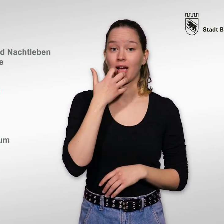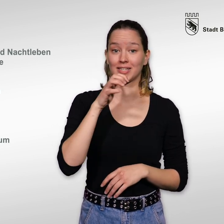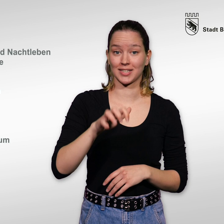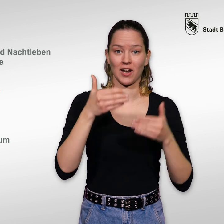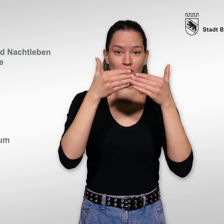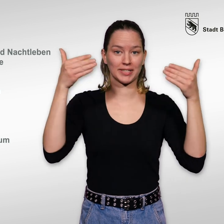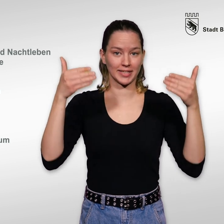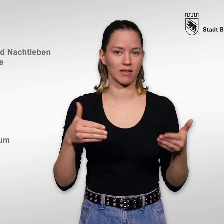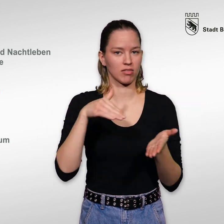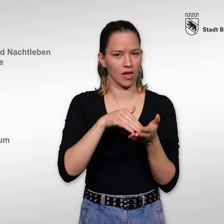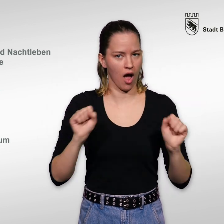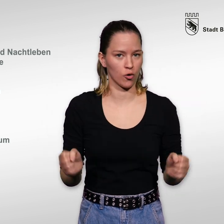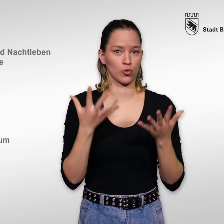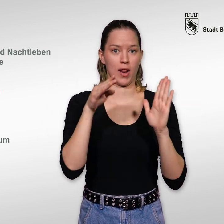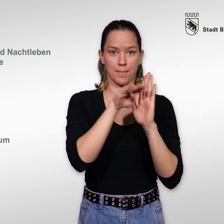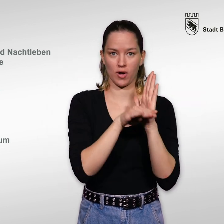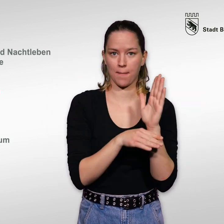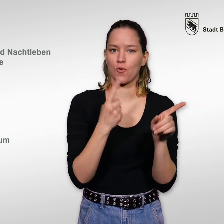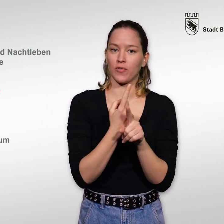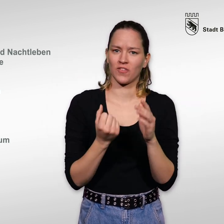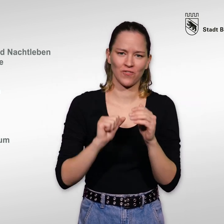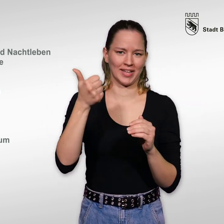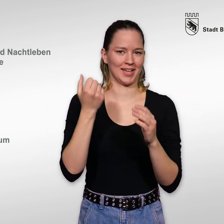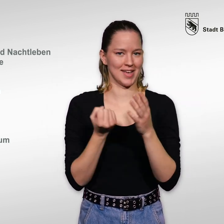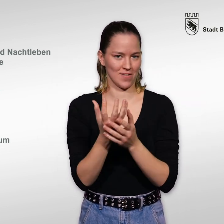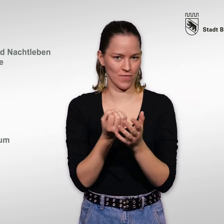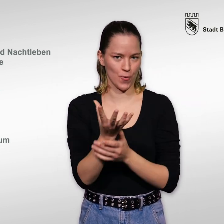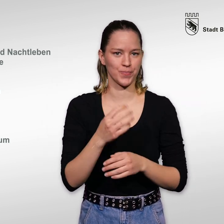Das aktuelle Programm und wichtige Infos stehen auf